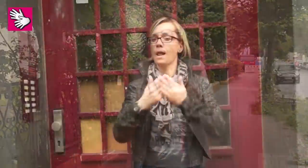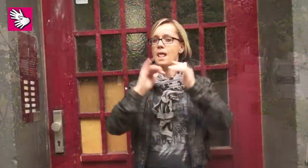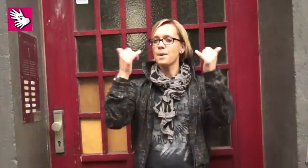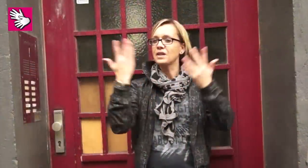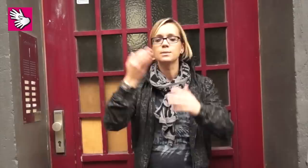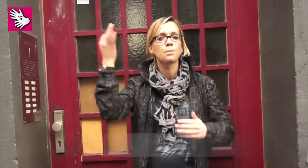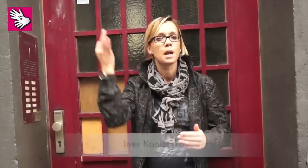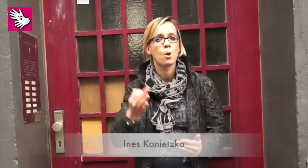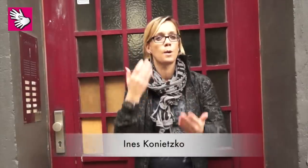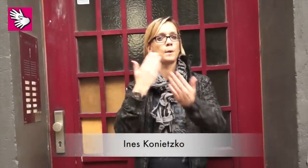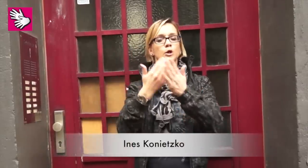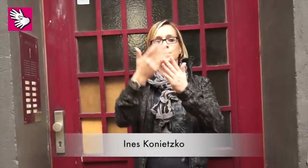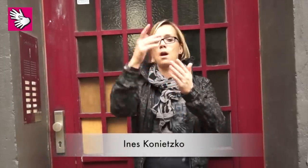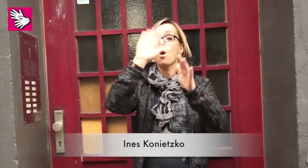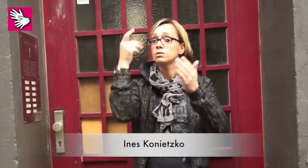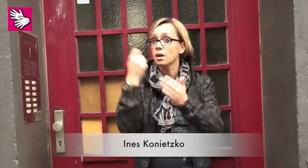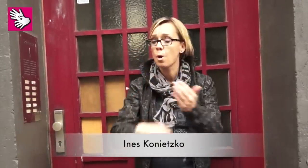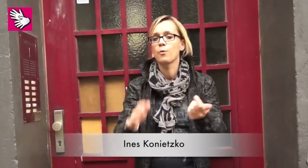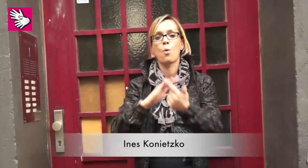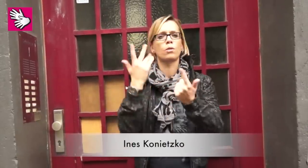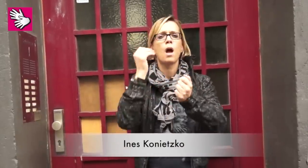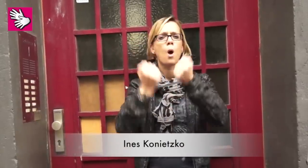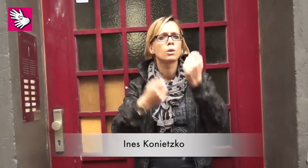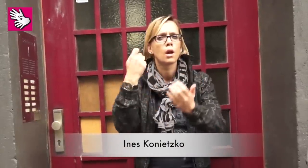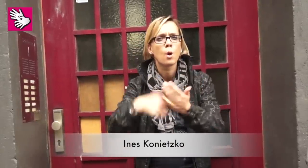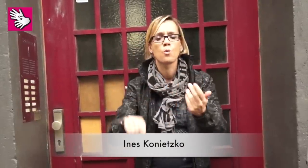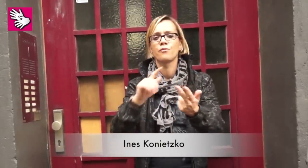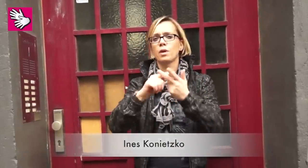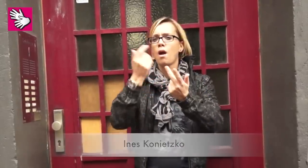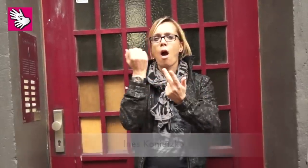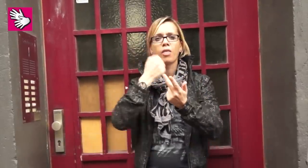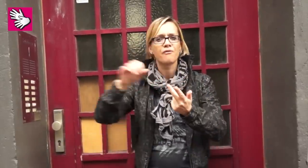In vielen Bereichen, wenn es z.B. um den Kauf eines Hauses geht, oder um den Kauf eines Autos, beim Rechtsanwalt,